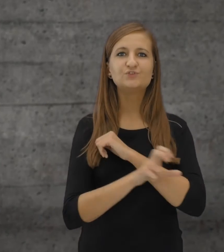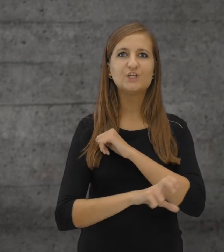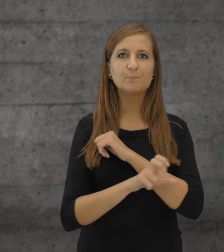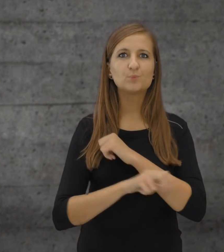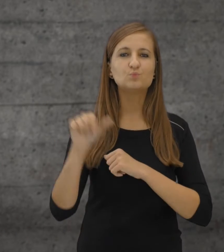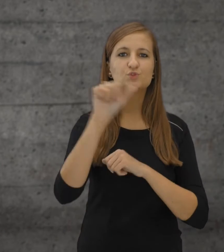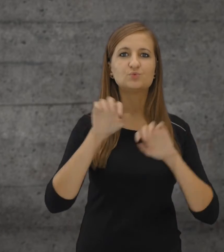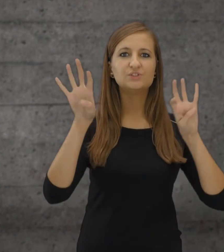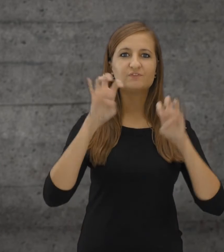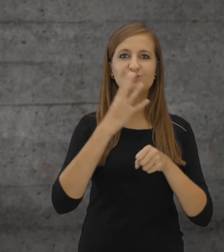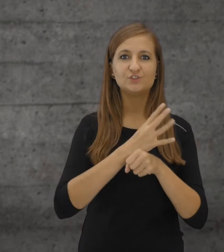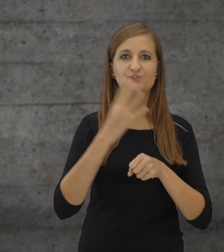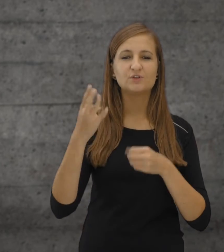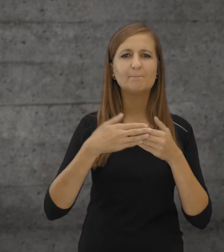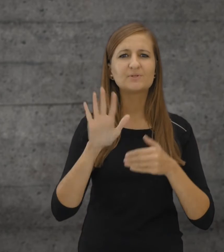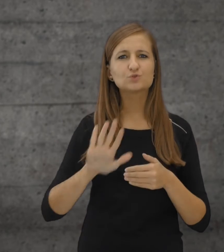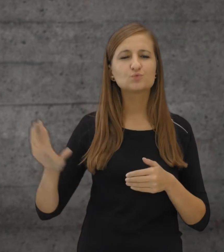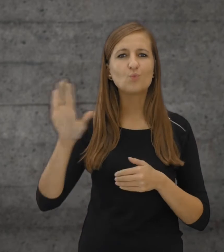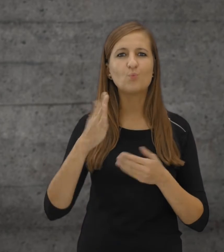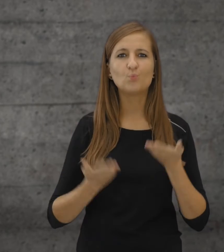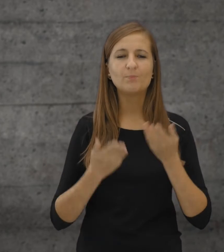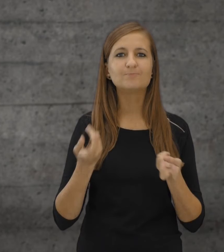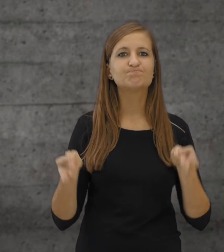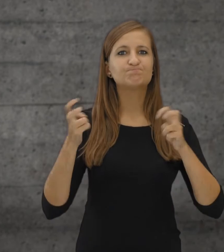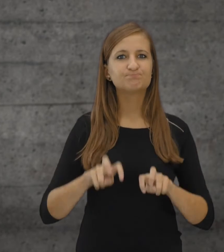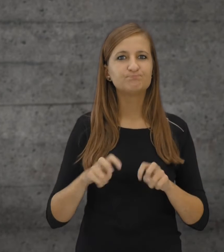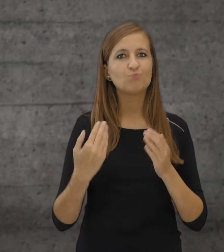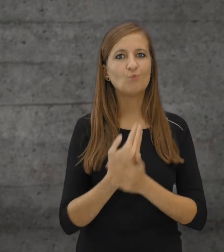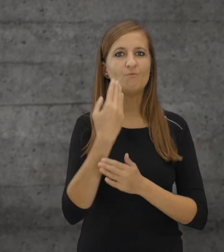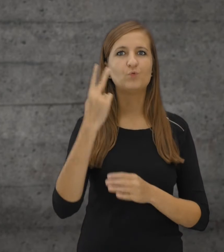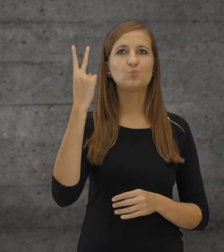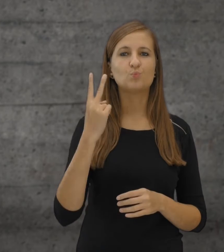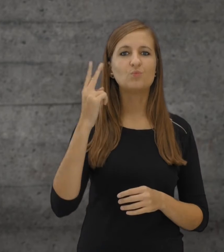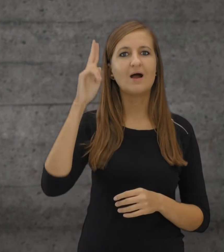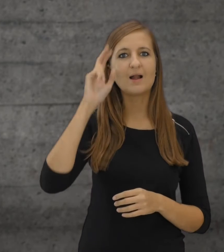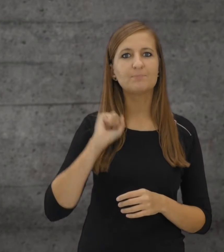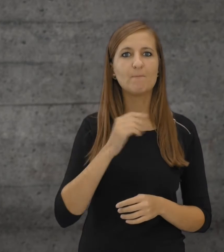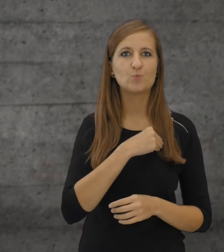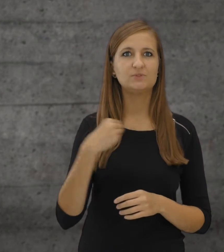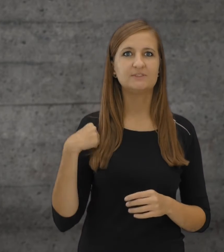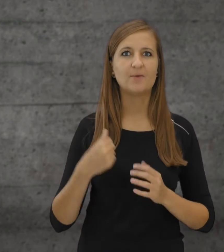W sierpniu 1944 roku w okolicach Lublina rozpoczęto tworzenie II Armii Polskiej.